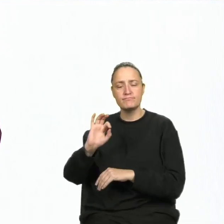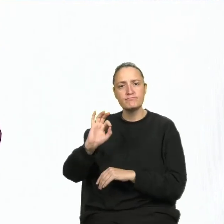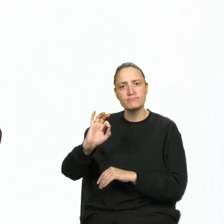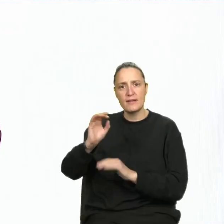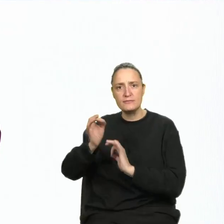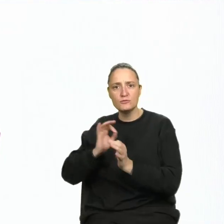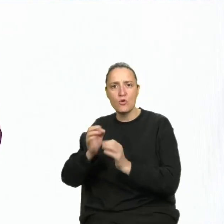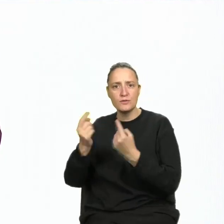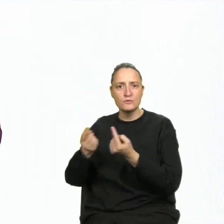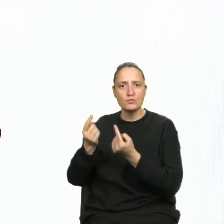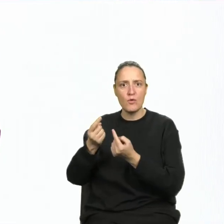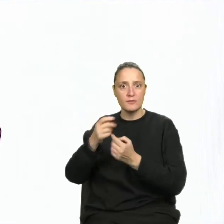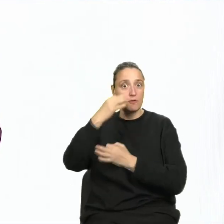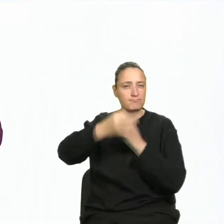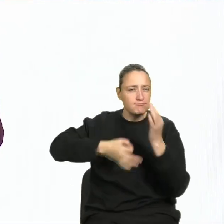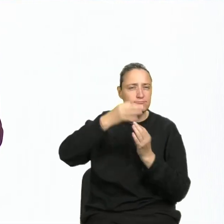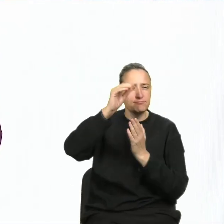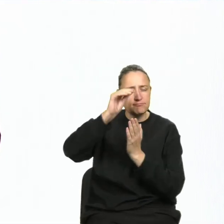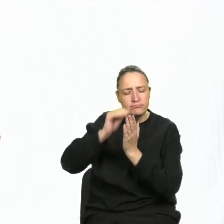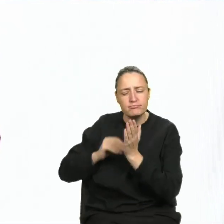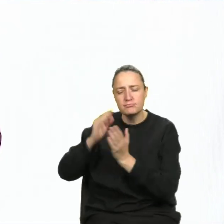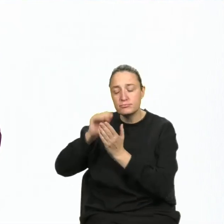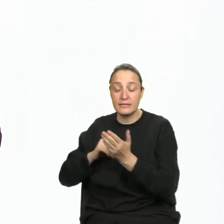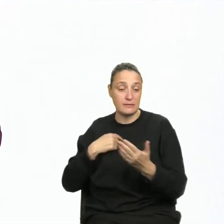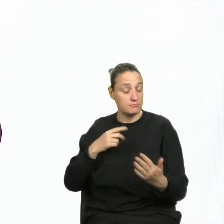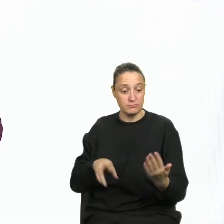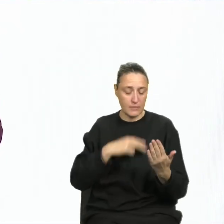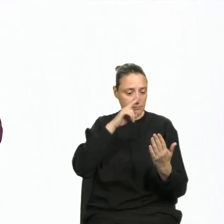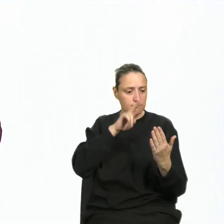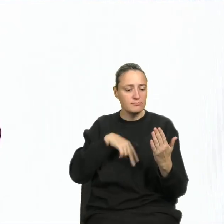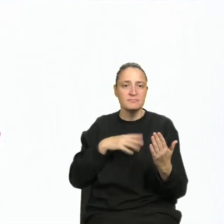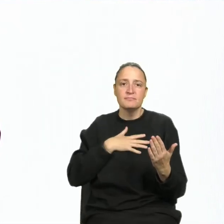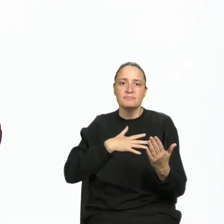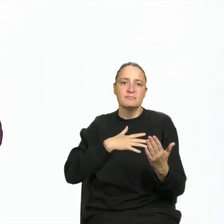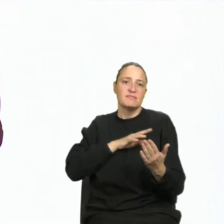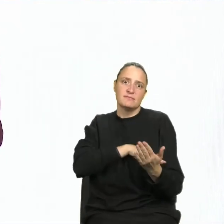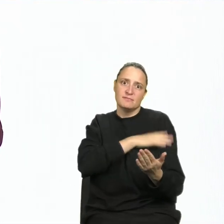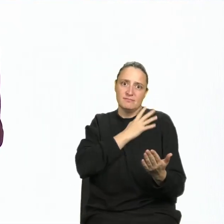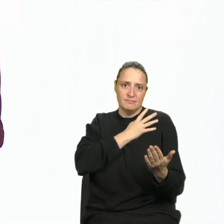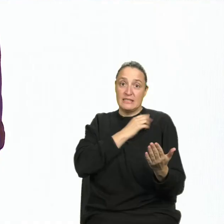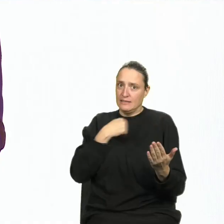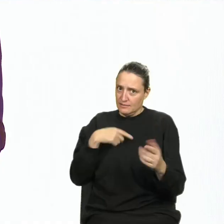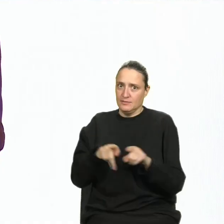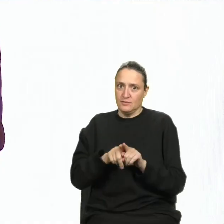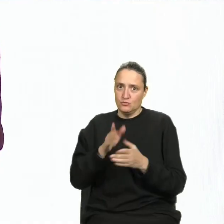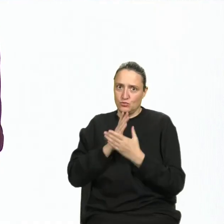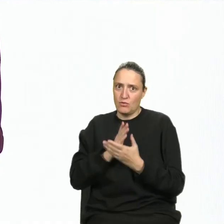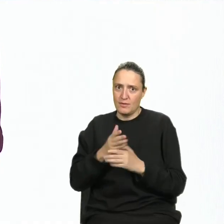no i w ramach naszych rozmów podczas warsztatów też było od strony praktycznej dyskutowane, w jaki sposób robić